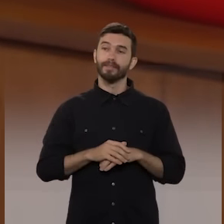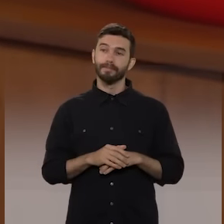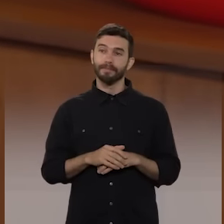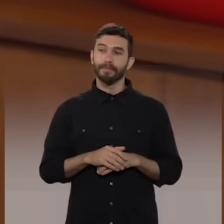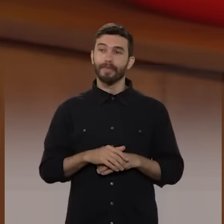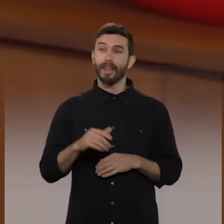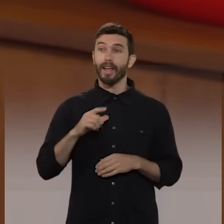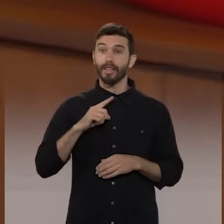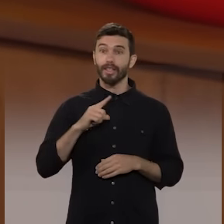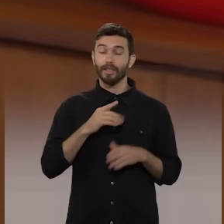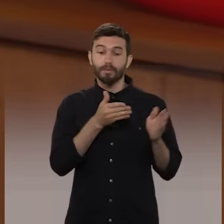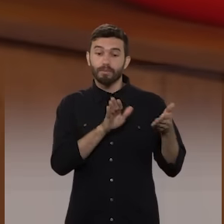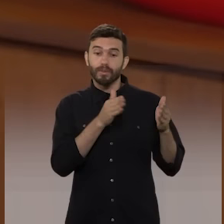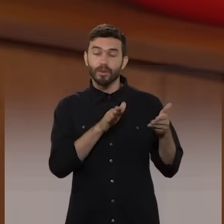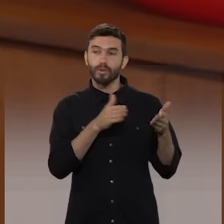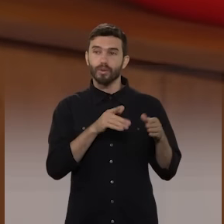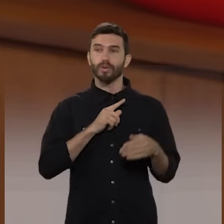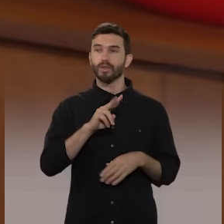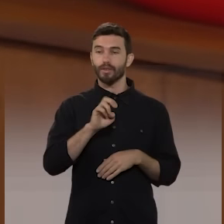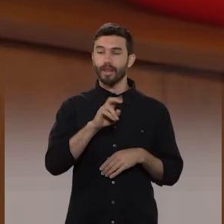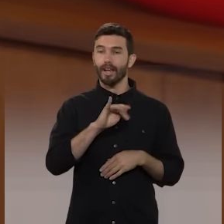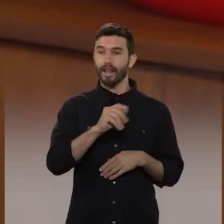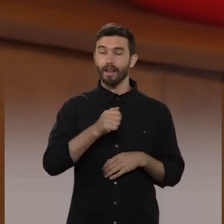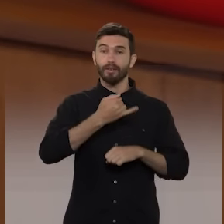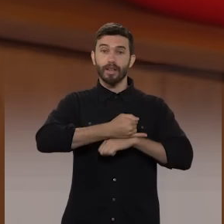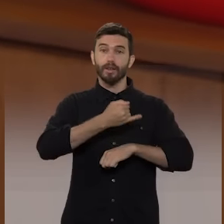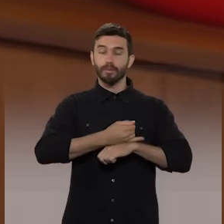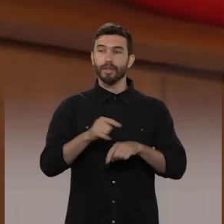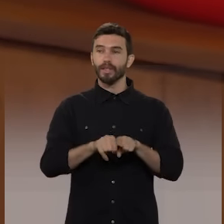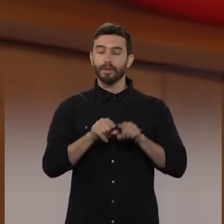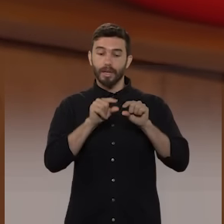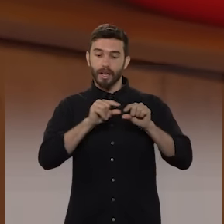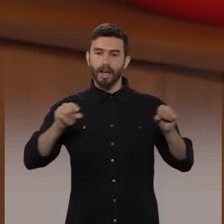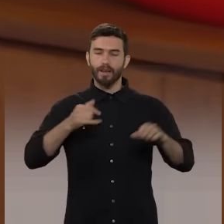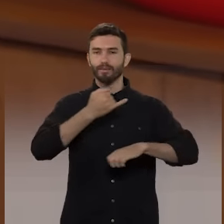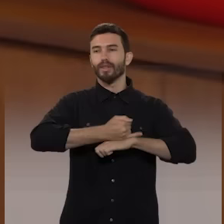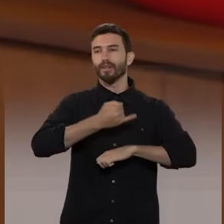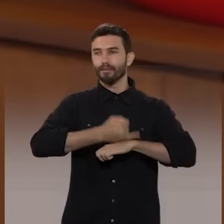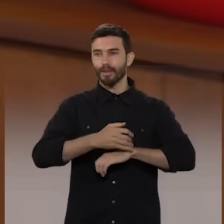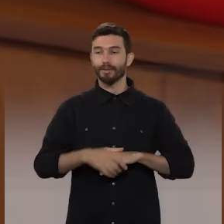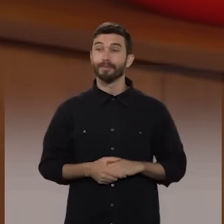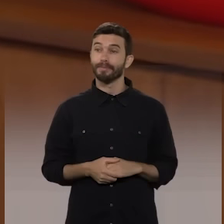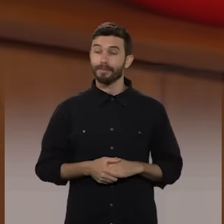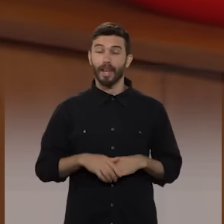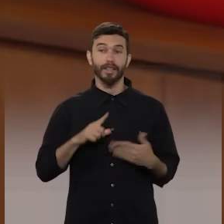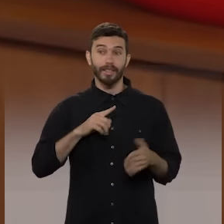nós produzimos vergalhão de alumínio e cabos de alumínio. E nós estamos fazendo exatamente